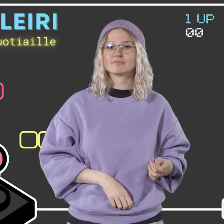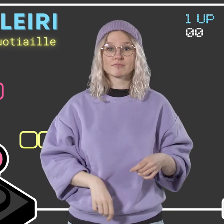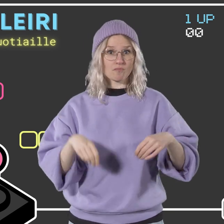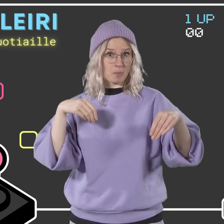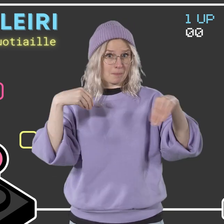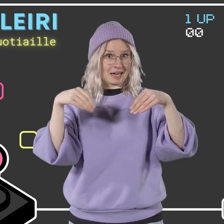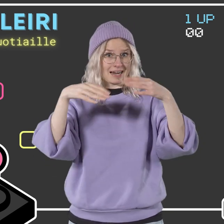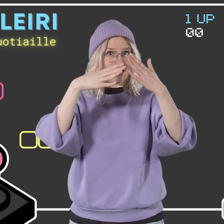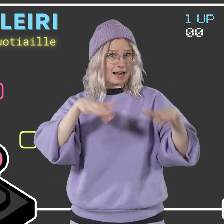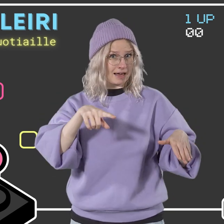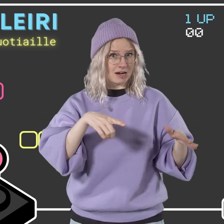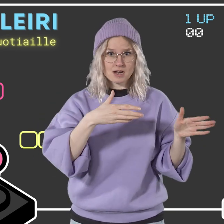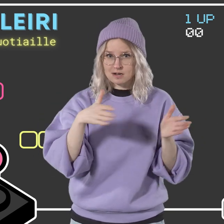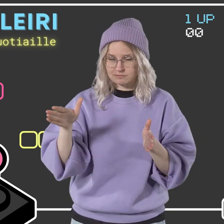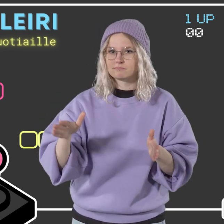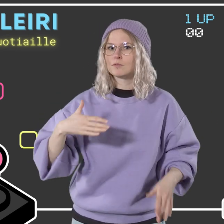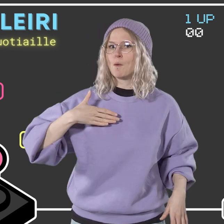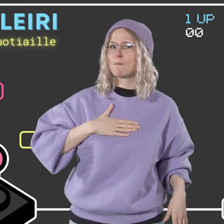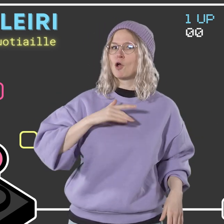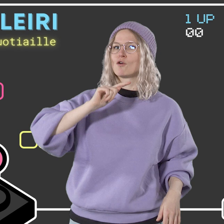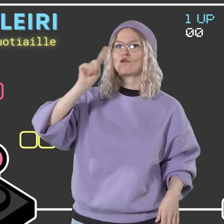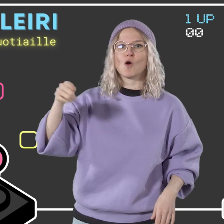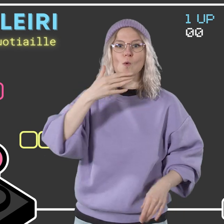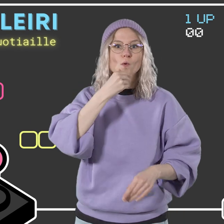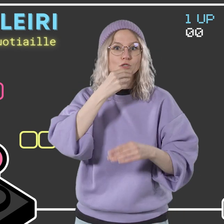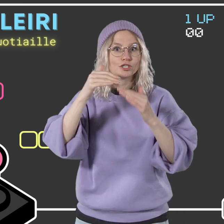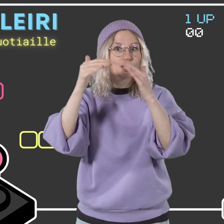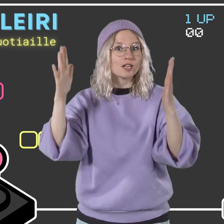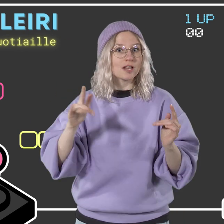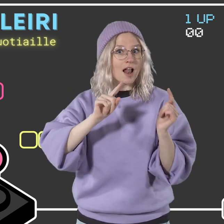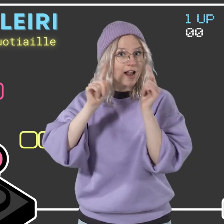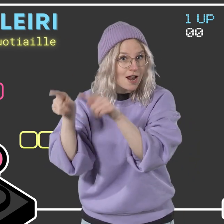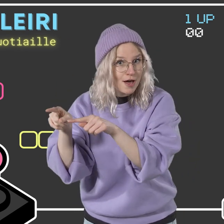Pelileiri järjestetään Porvoon nuorisotalolla.